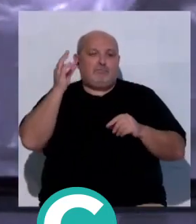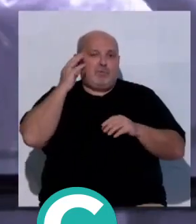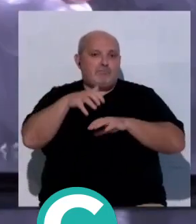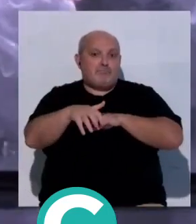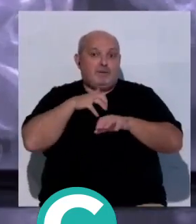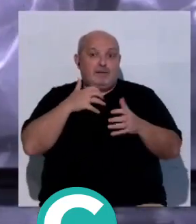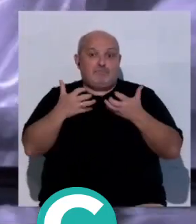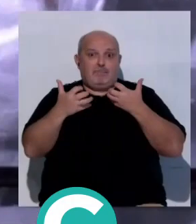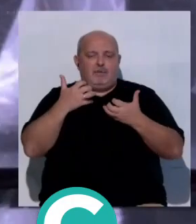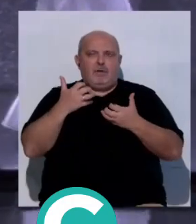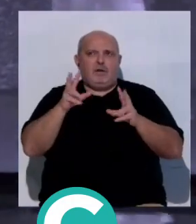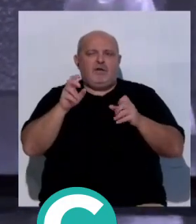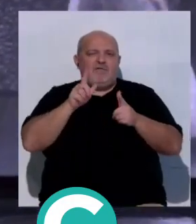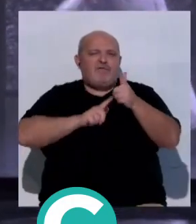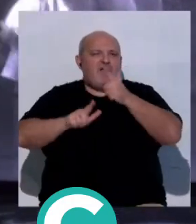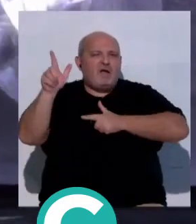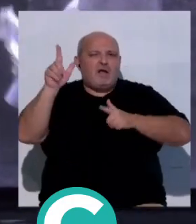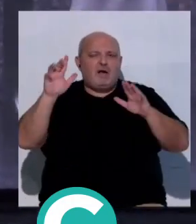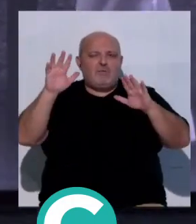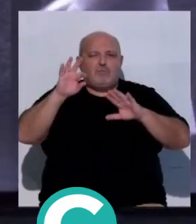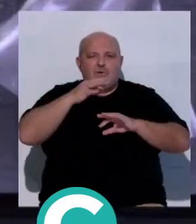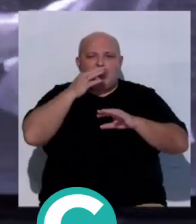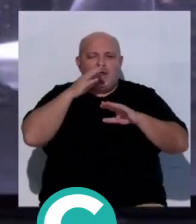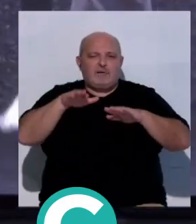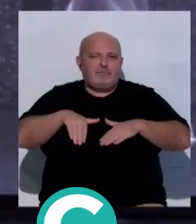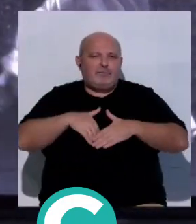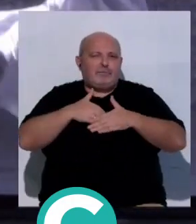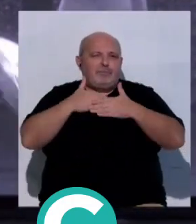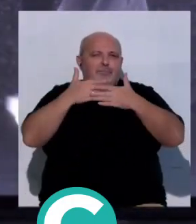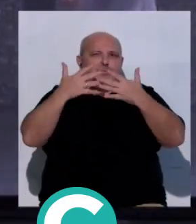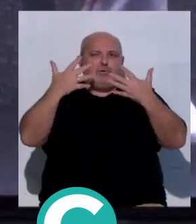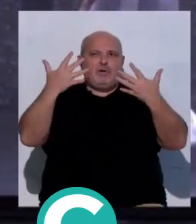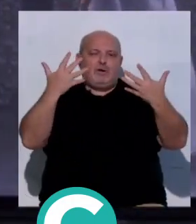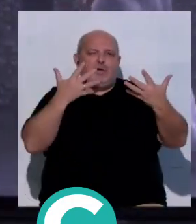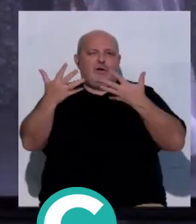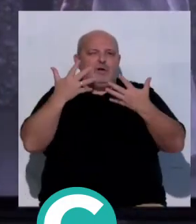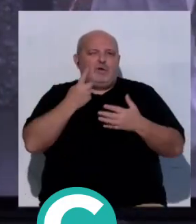espectáculo invita a un viaje desde el atardecer Hasta el amanecer explorando las complejidades del